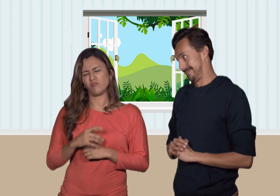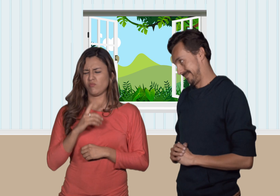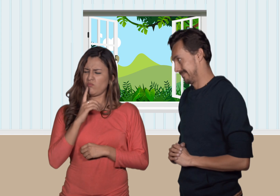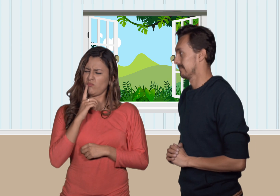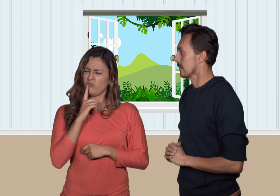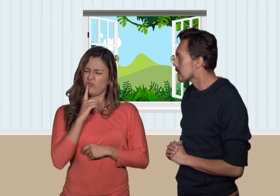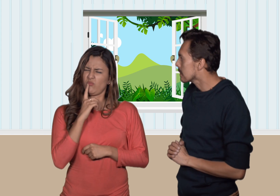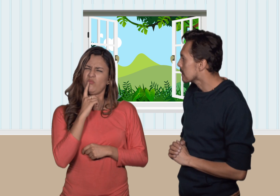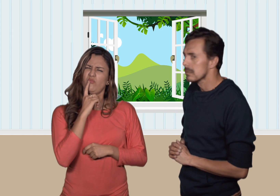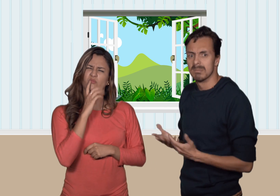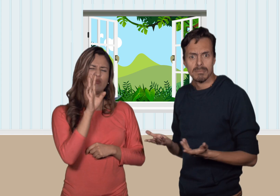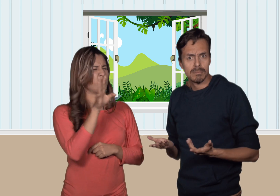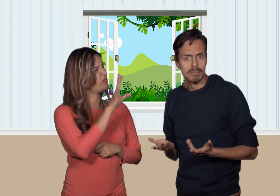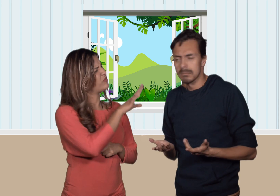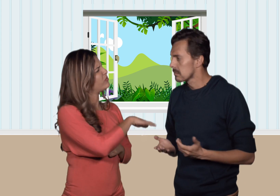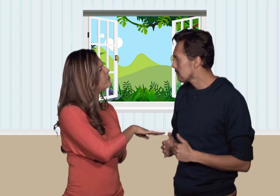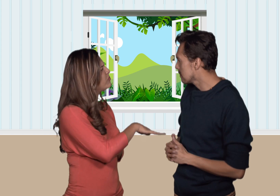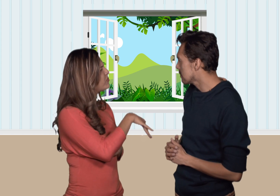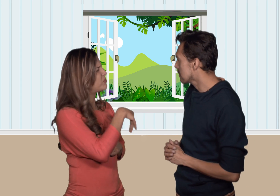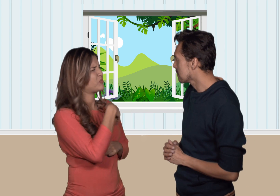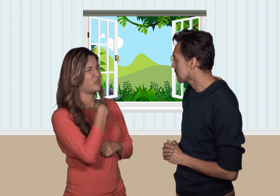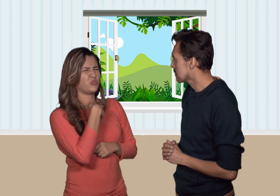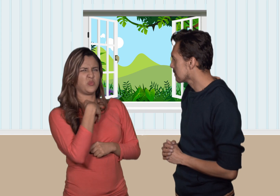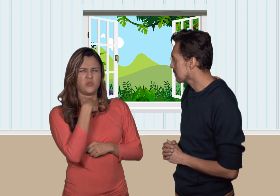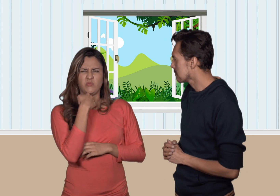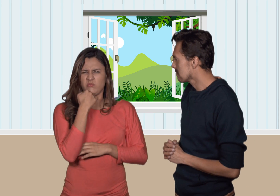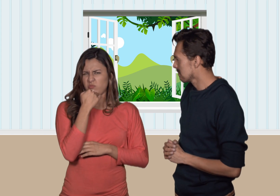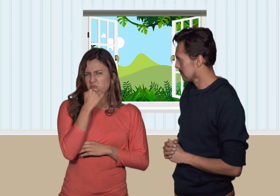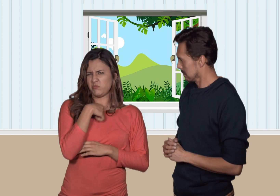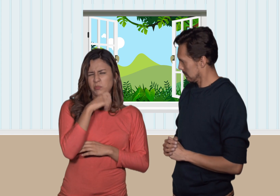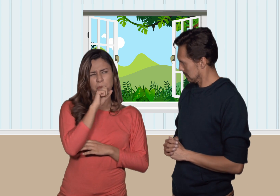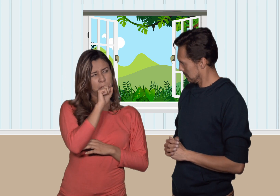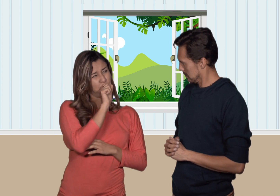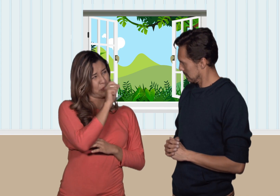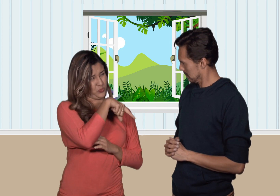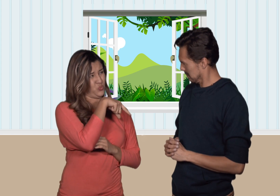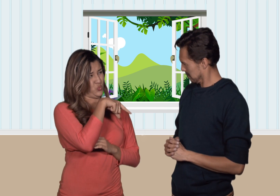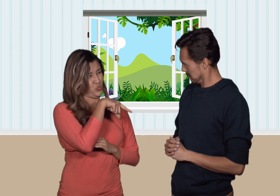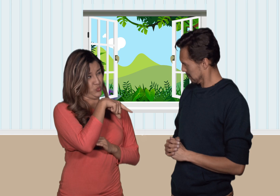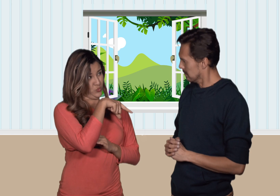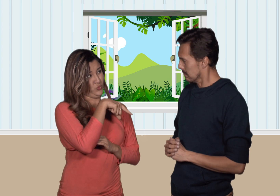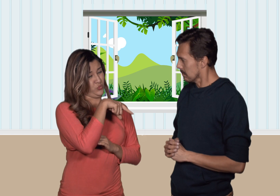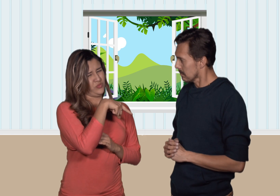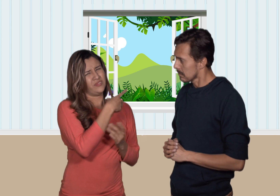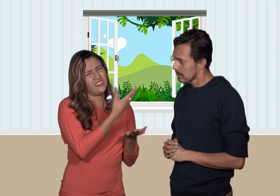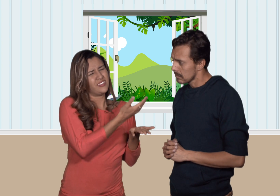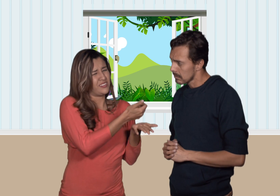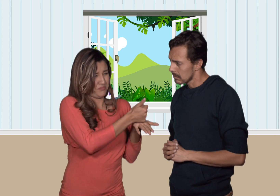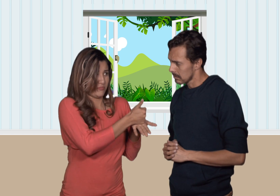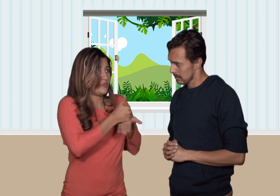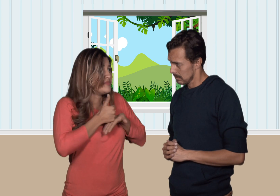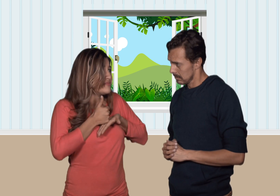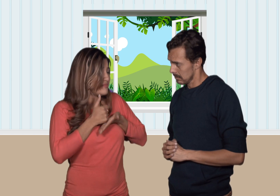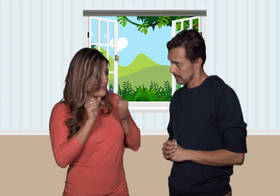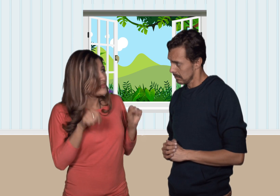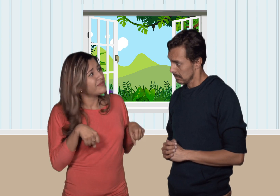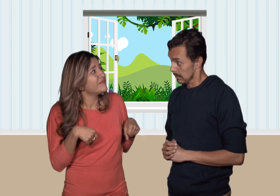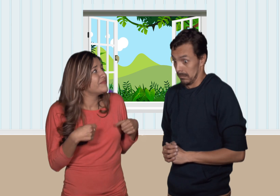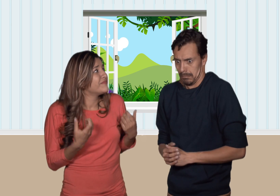Aunque, ¿puedo hacerte una pregunta? ¿Me puedes ayudar?